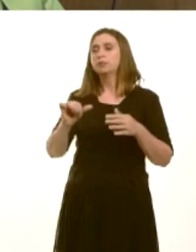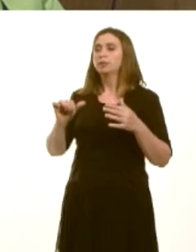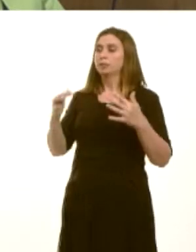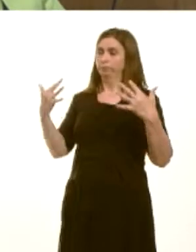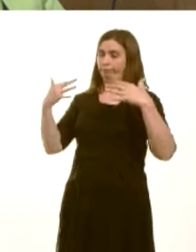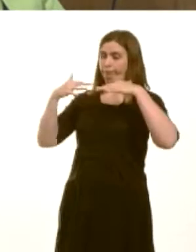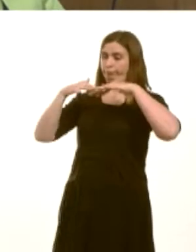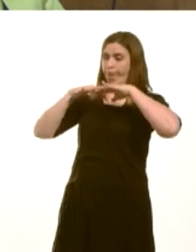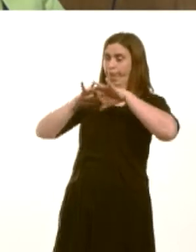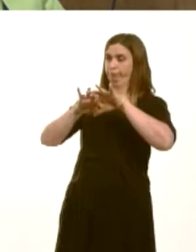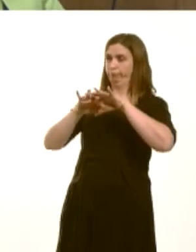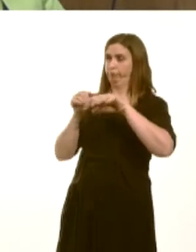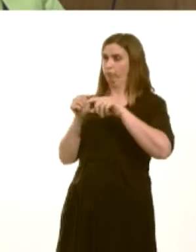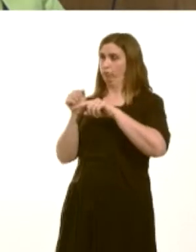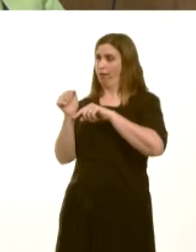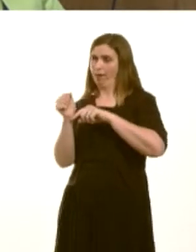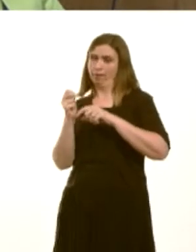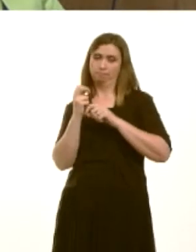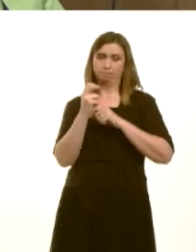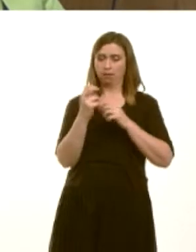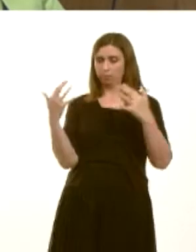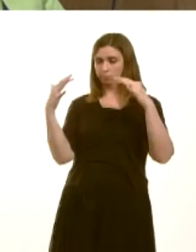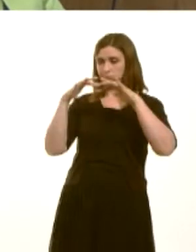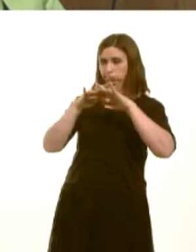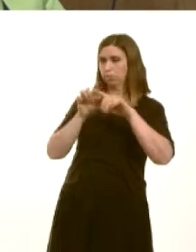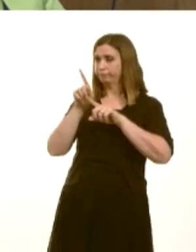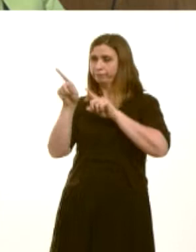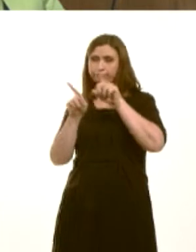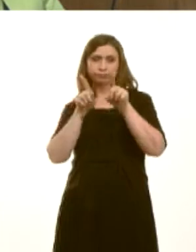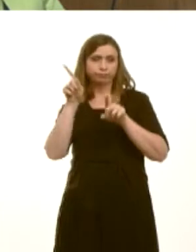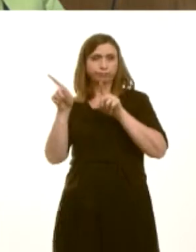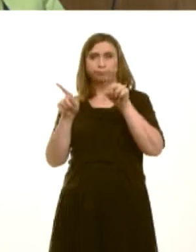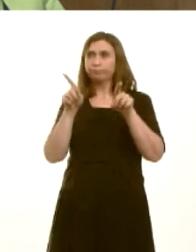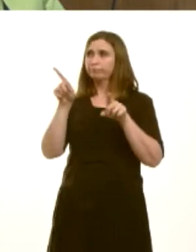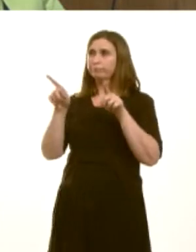bwerau gennym dros reoleiddio'r bysys eu hunain. Felly, bydd y pwerau newydd yn rhoi cyfle